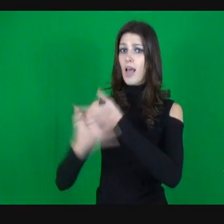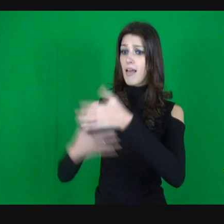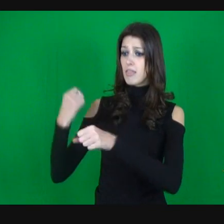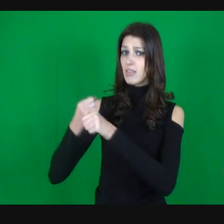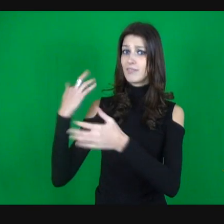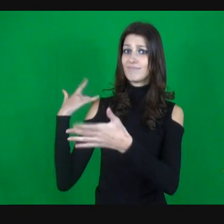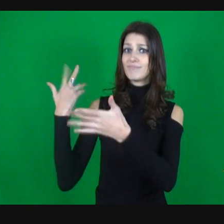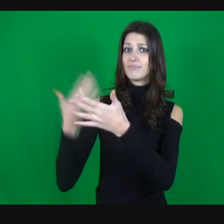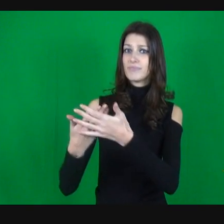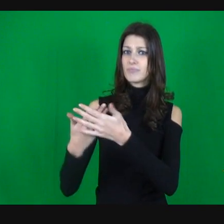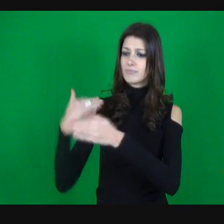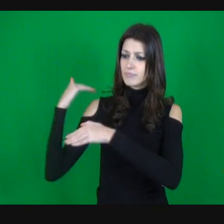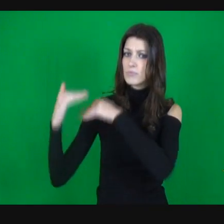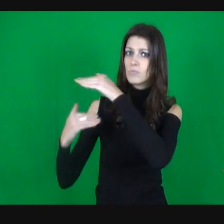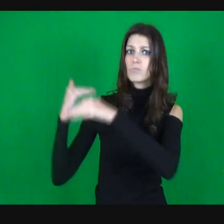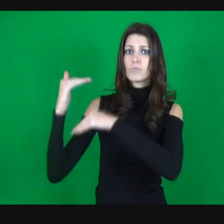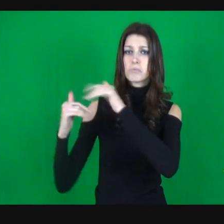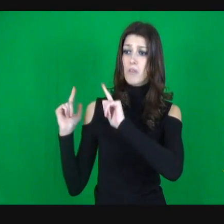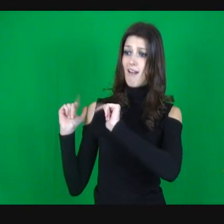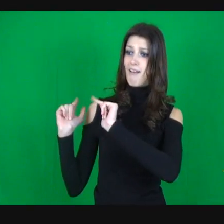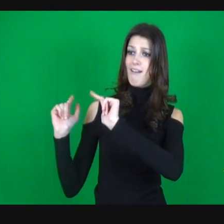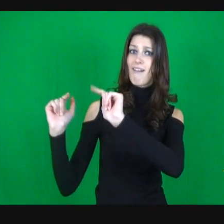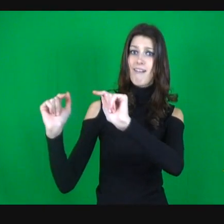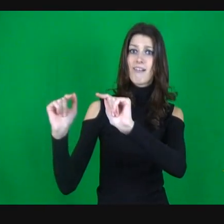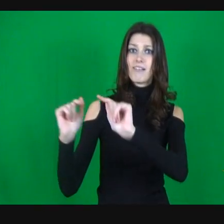Des progrès ont été faits ces dernières années,